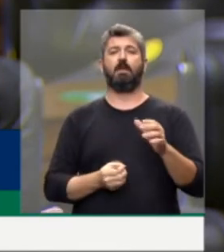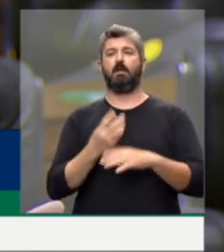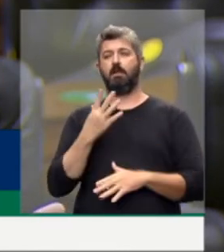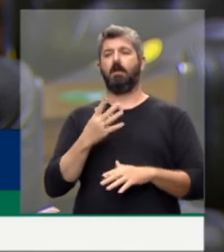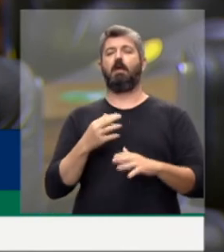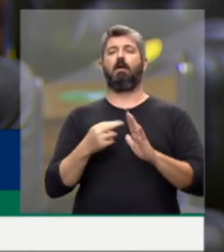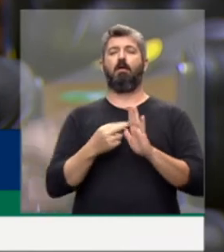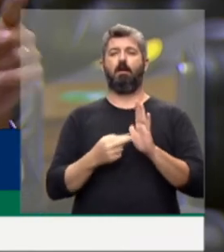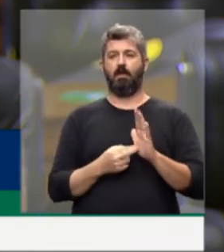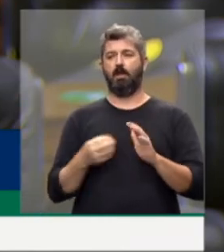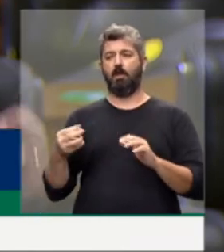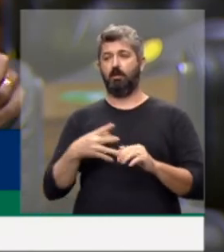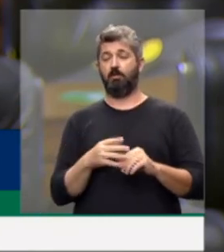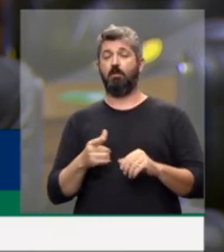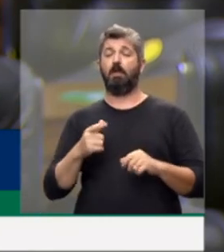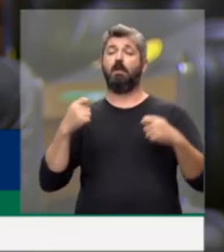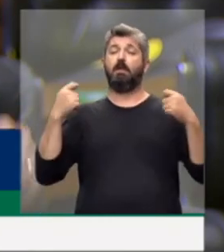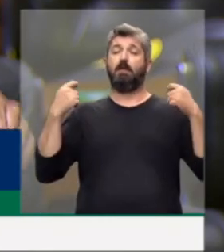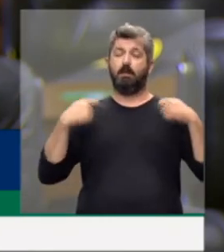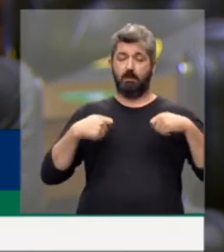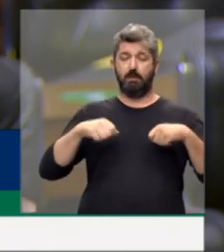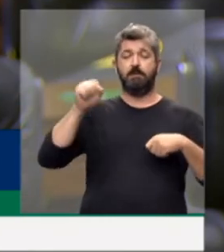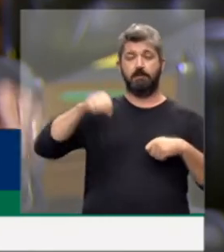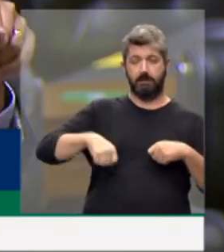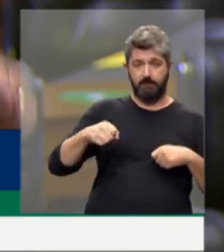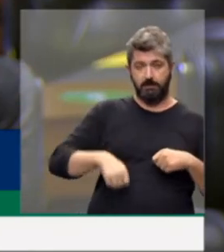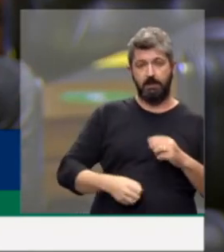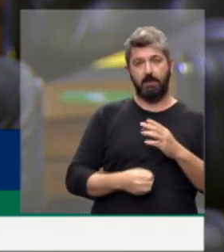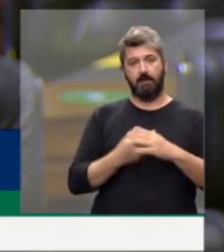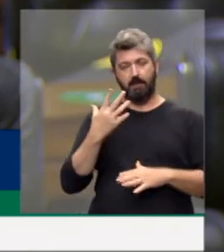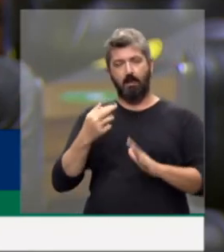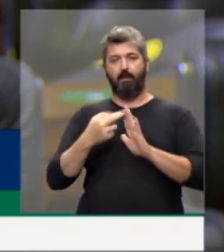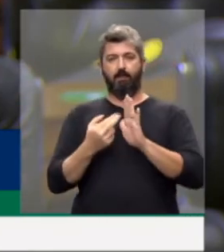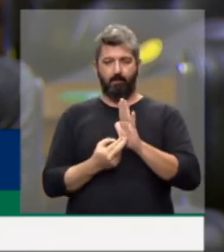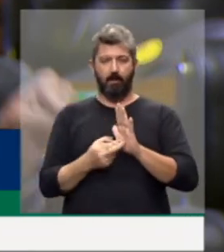PELA MP 998 QUE IREMOS APROFUNDAR E POR QUE NÃO DIZER EM CRIAR OS MARCOS REGULATÓRIOS. HÁ DE EXISTIR